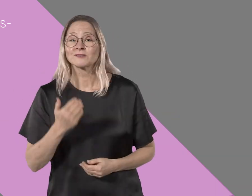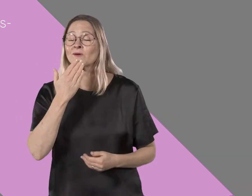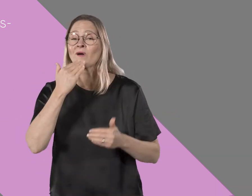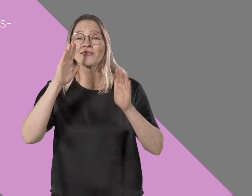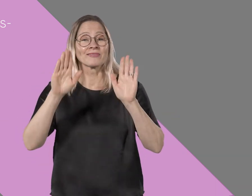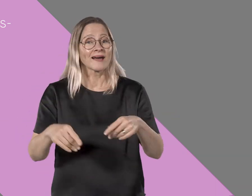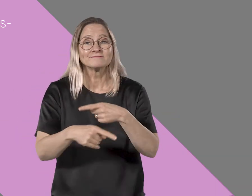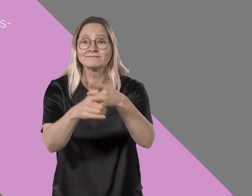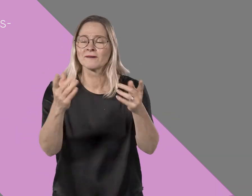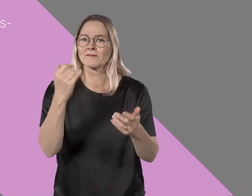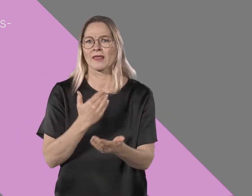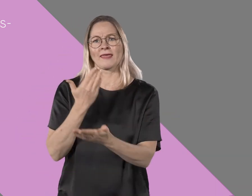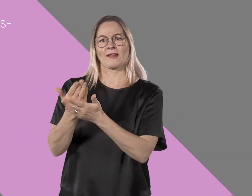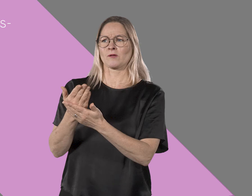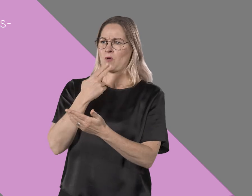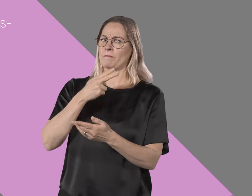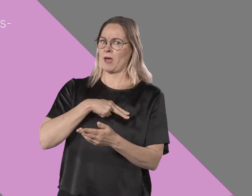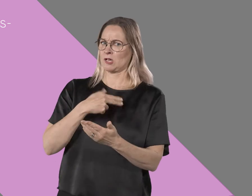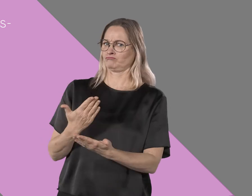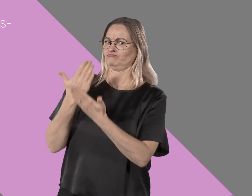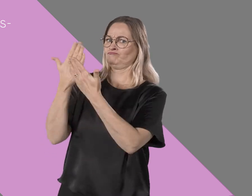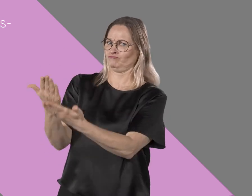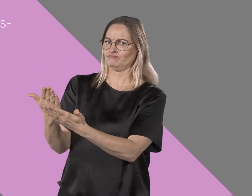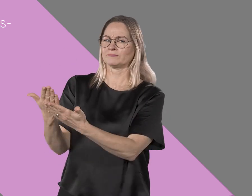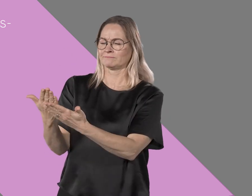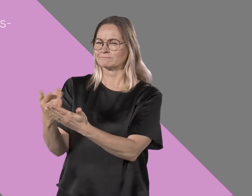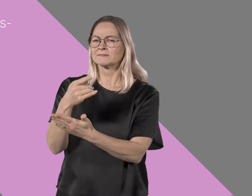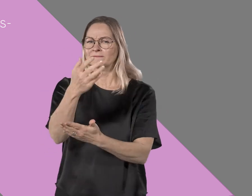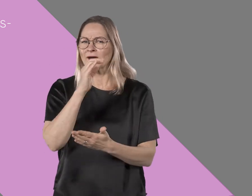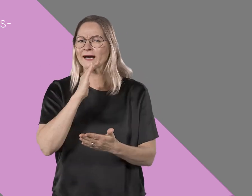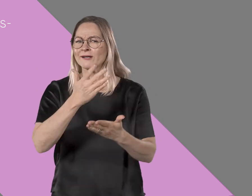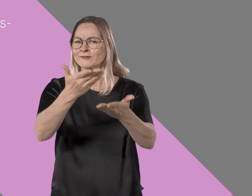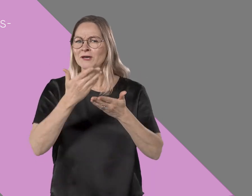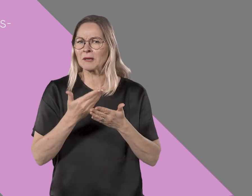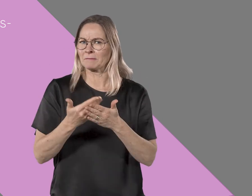Kuka tahansa voi ehdottaa palkinnon saajaa, joten kerro siis meille, -